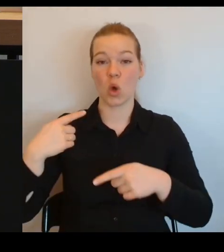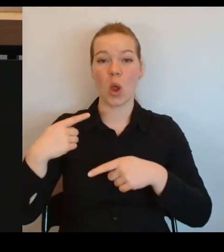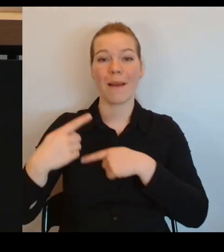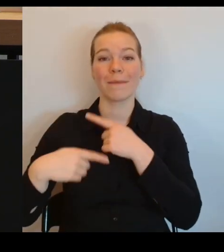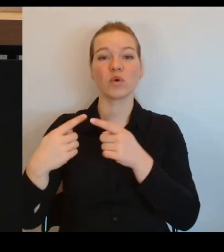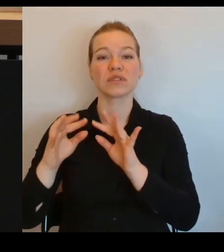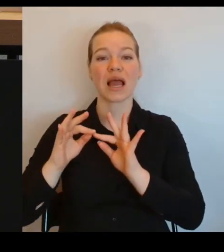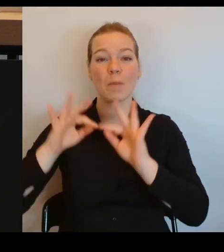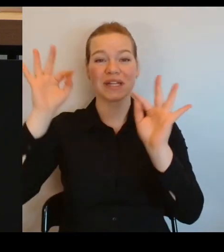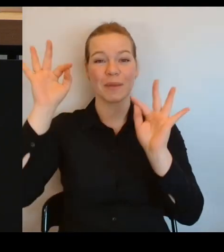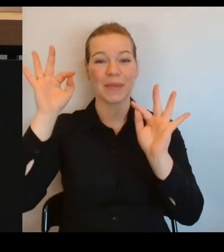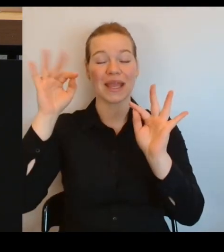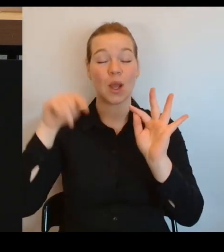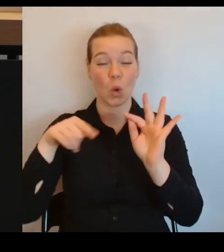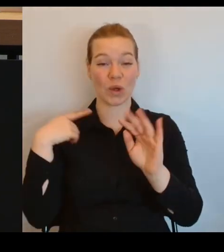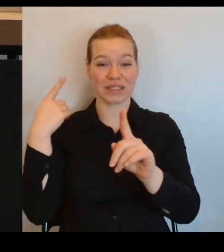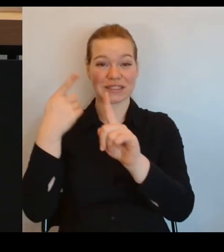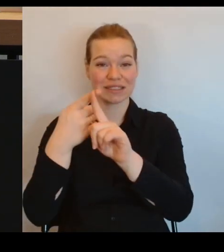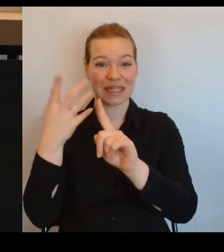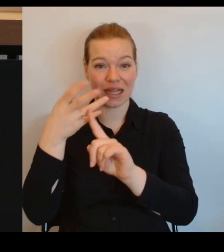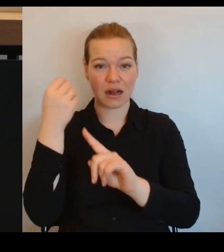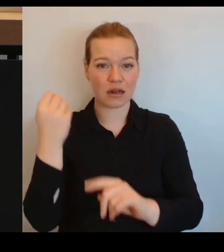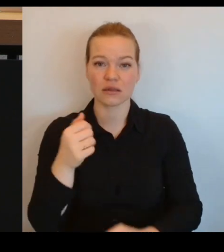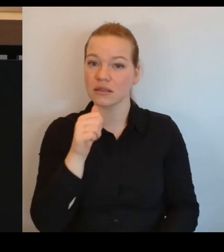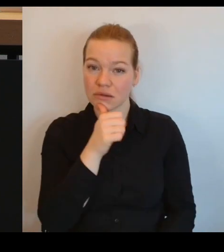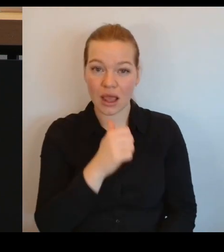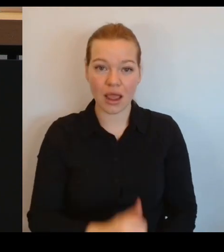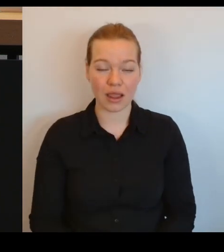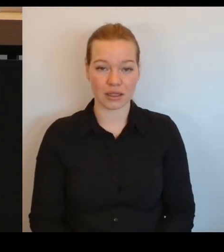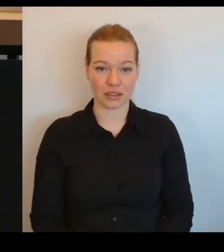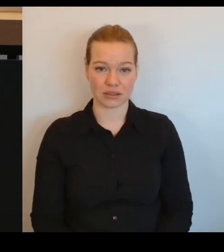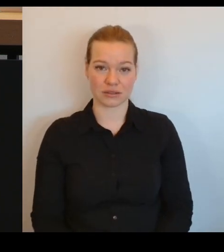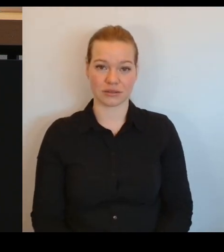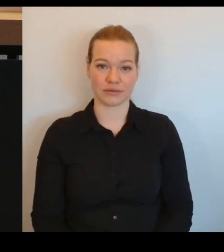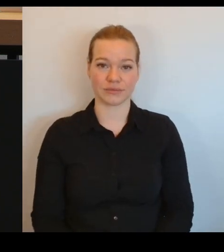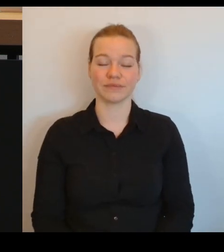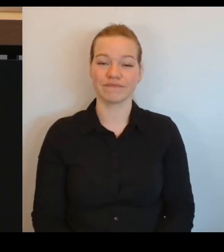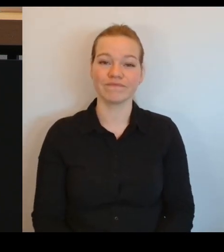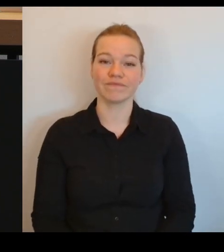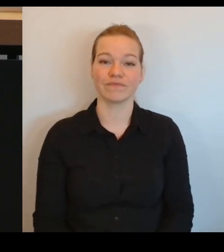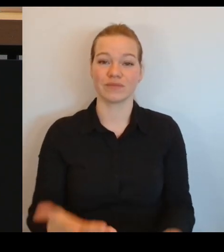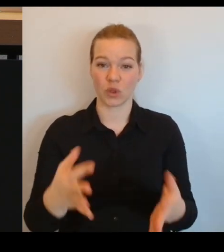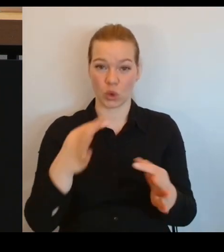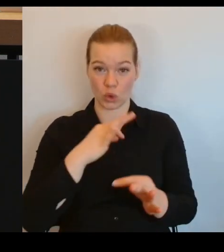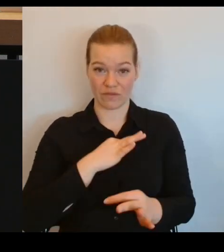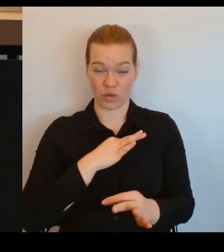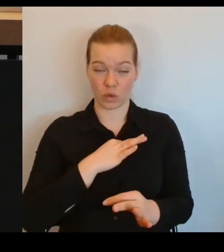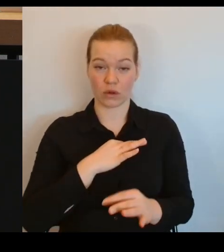Und all das kostet am Ende Geld. All das ist am Ende etwas, was nicht wirtschaftlich ist. Und deswegen ist es ja